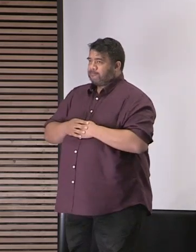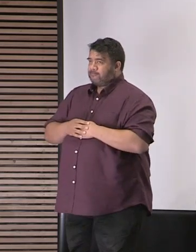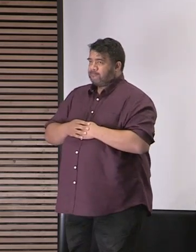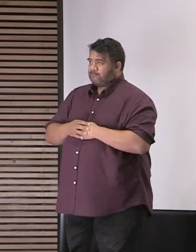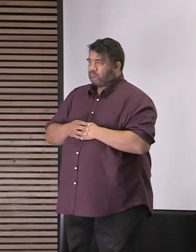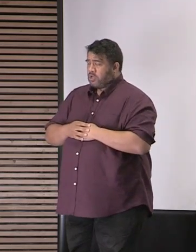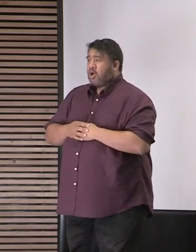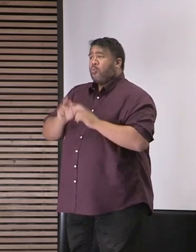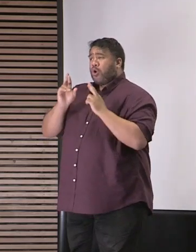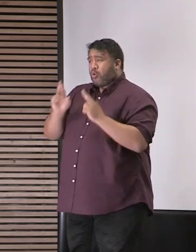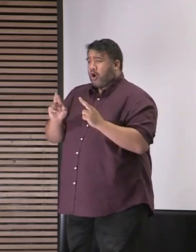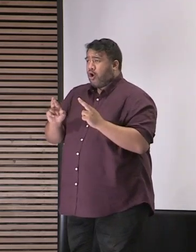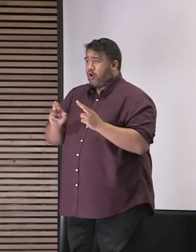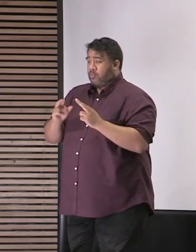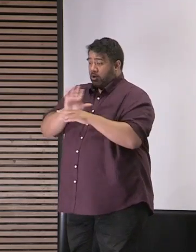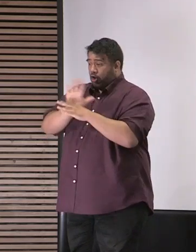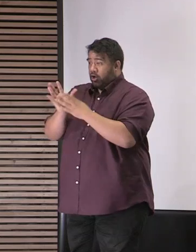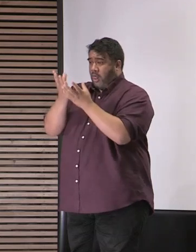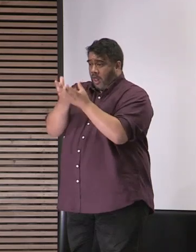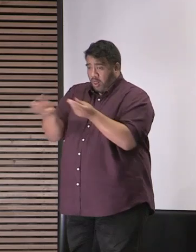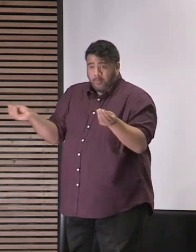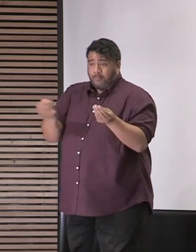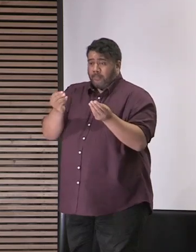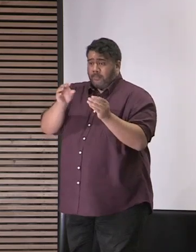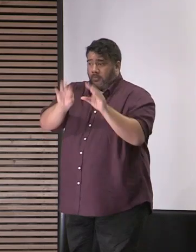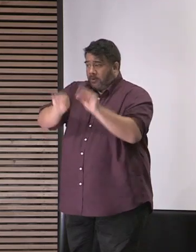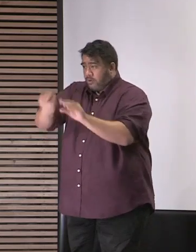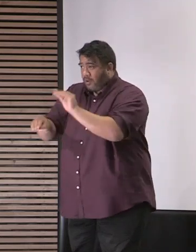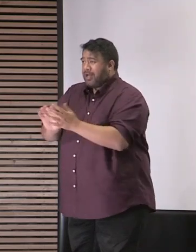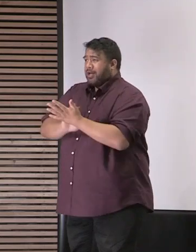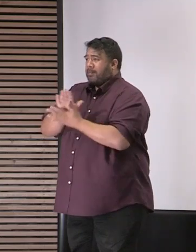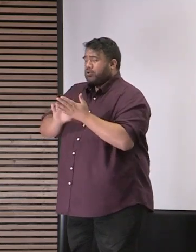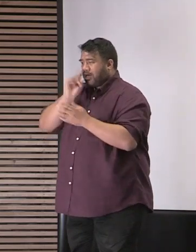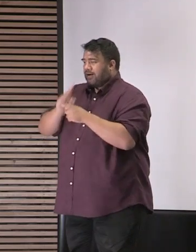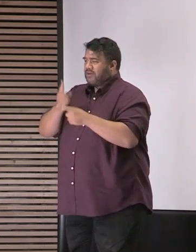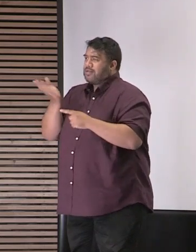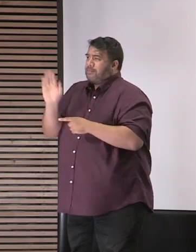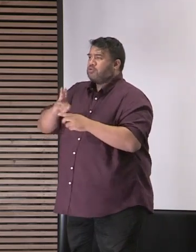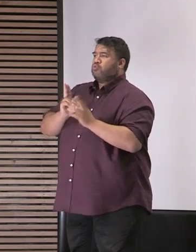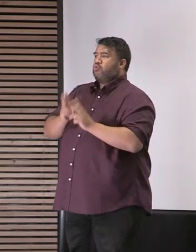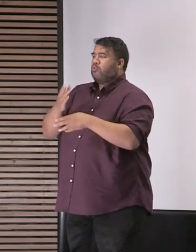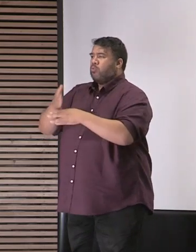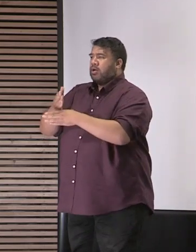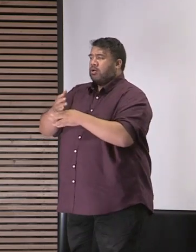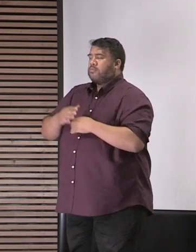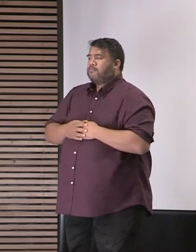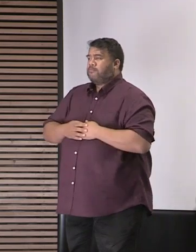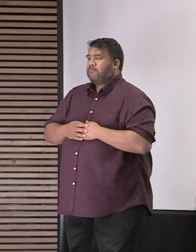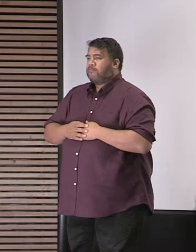alerta. El enfoque del Gobierno